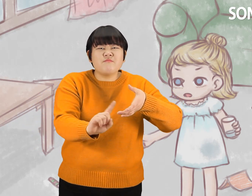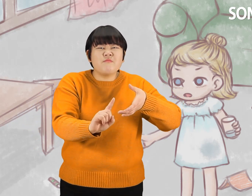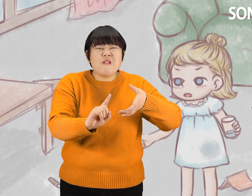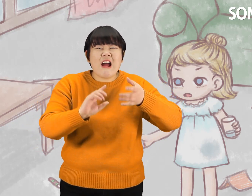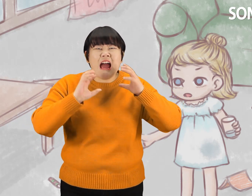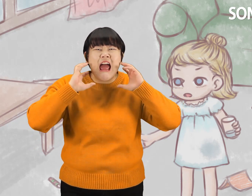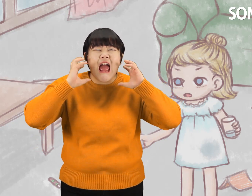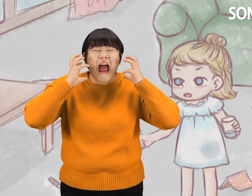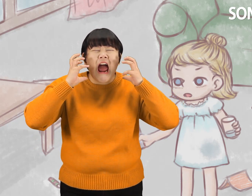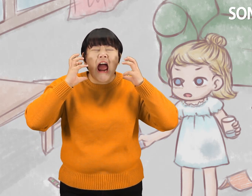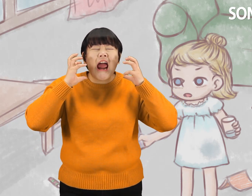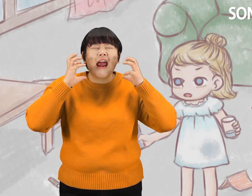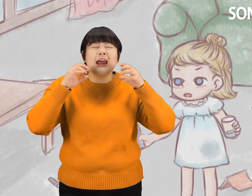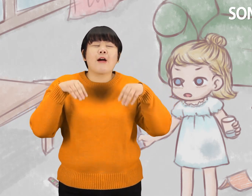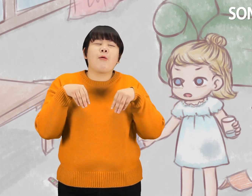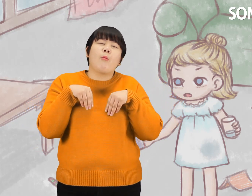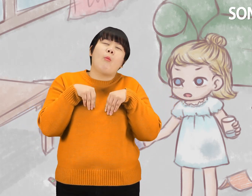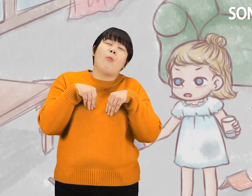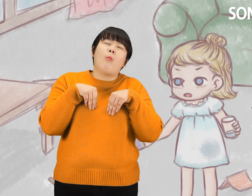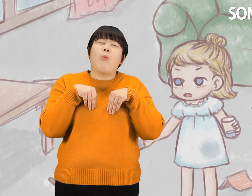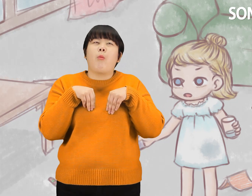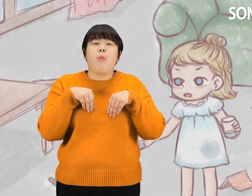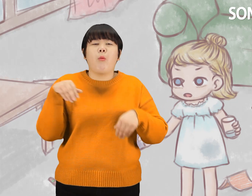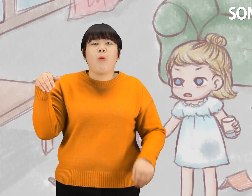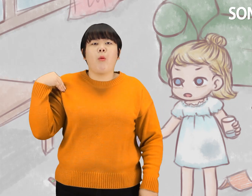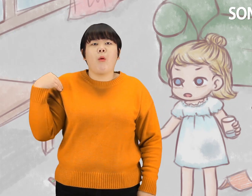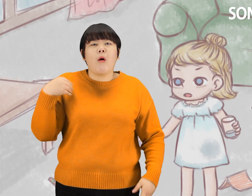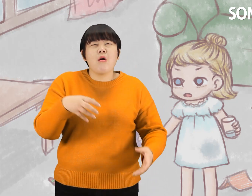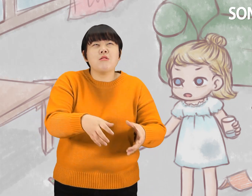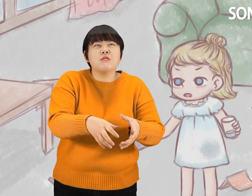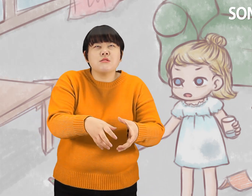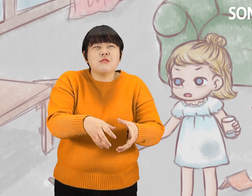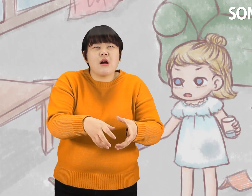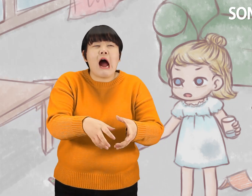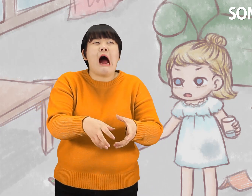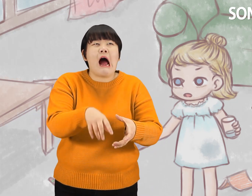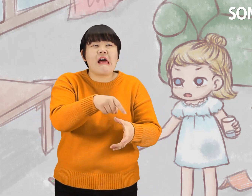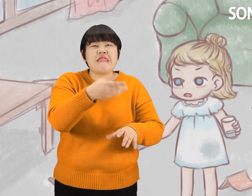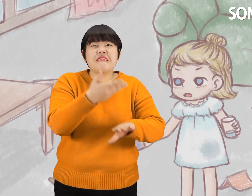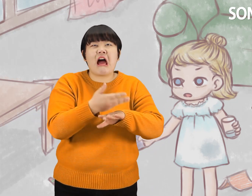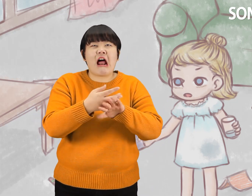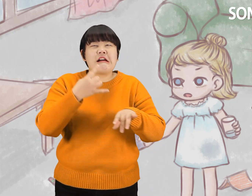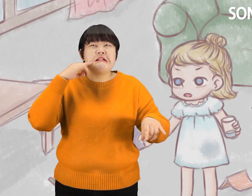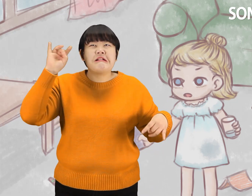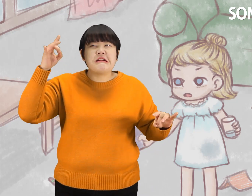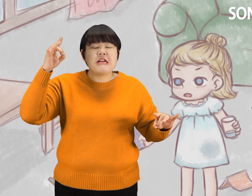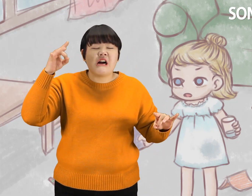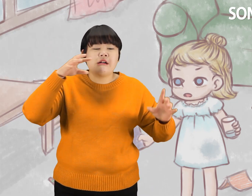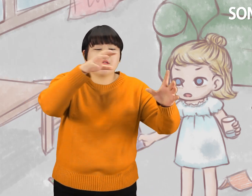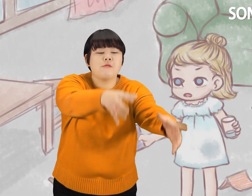ベッドで寝ている赤ちゃんを発見し、